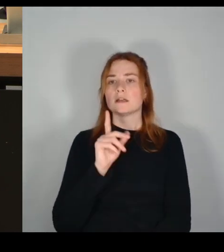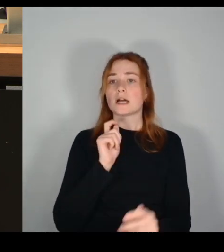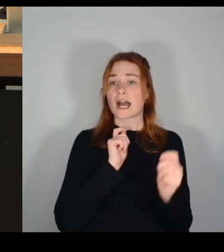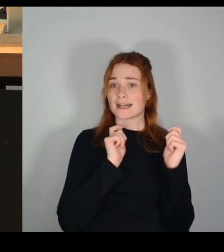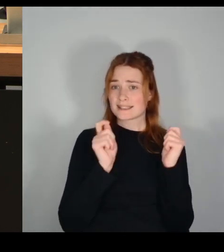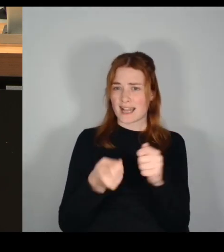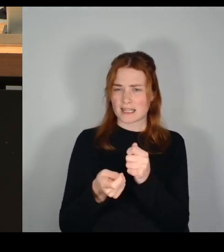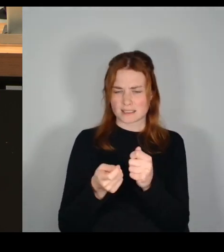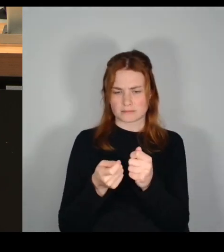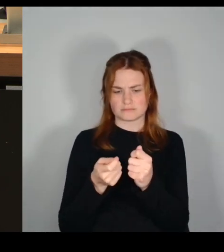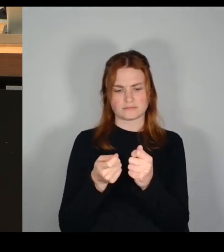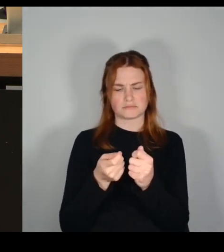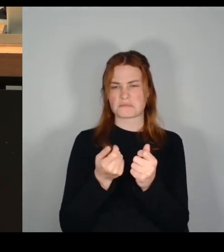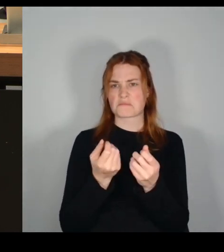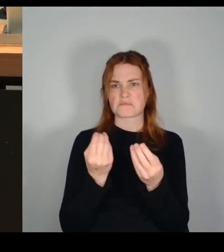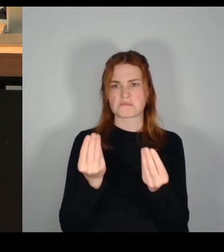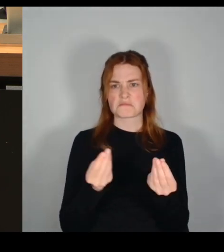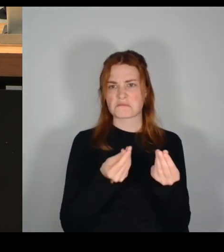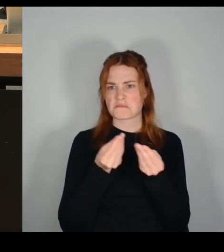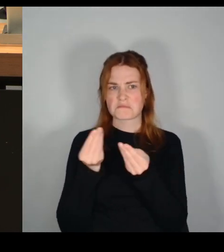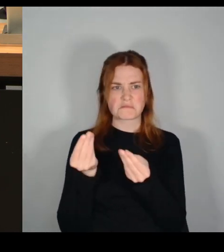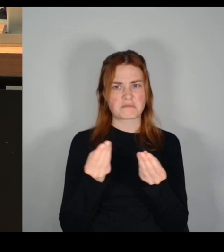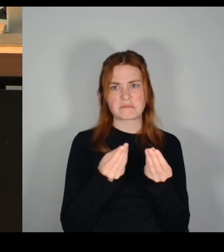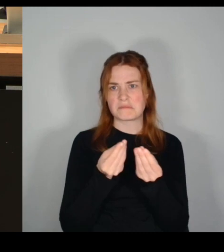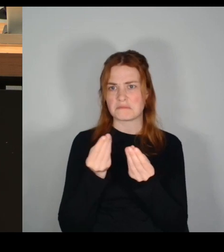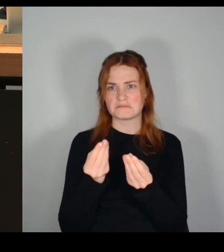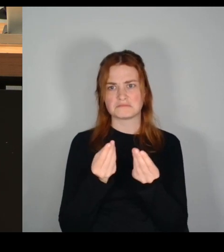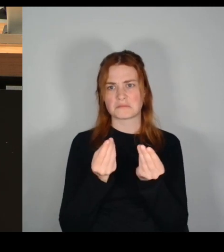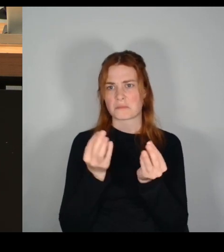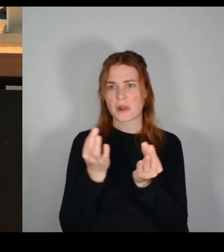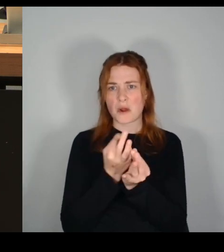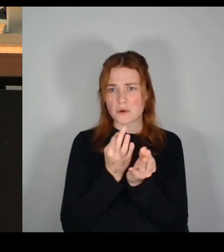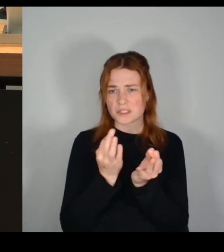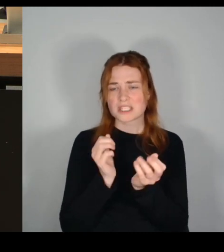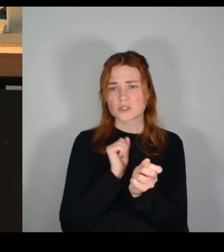erinnern, an dem wir Deutschen in den vergangenen Jahren intensiv